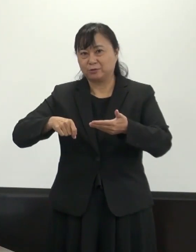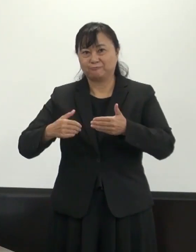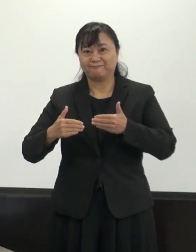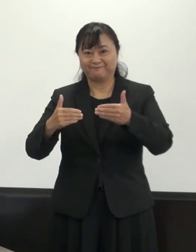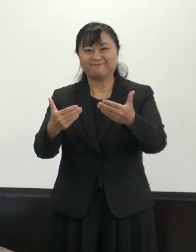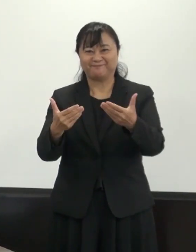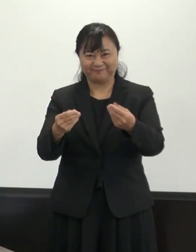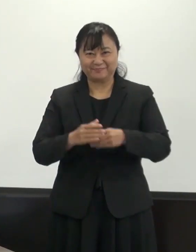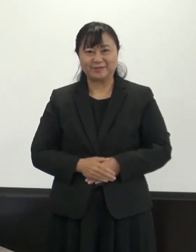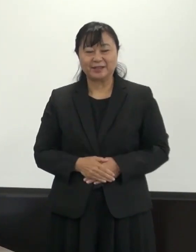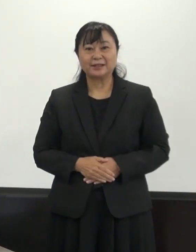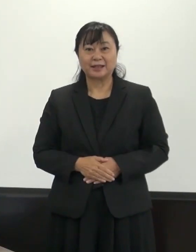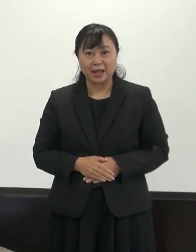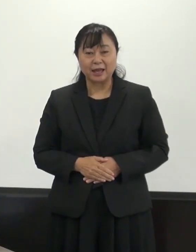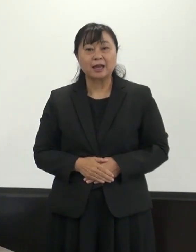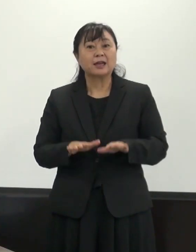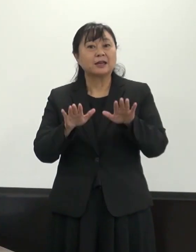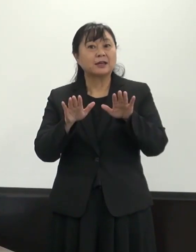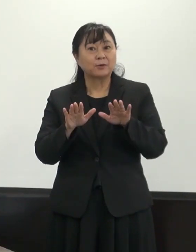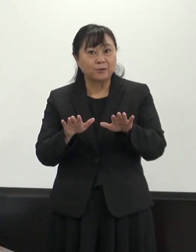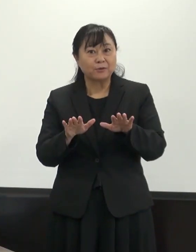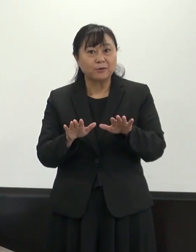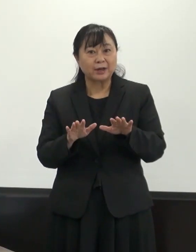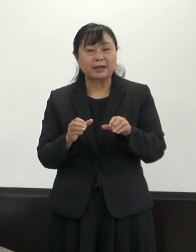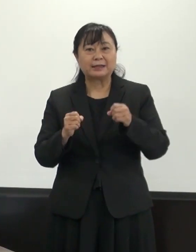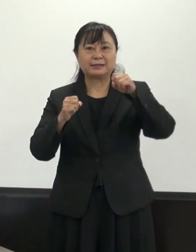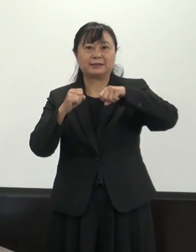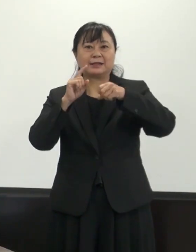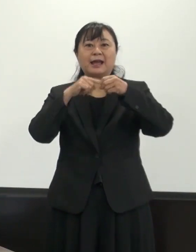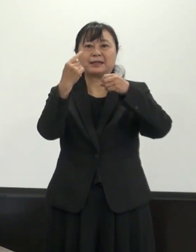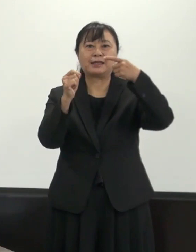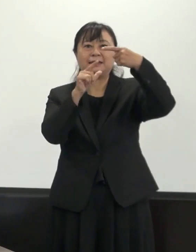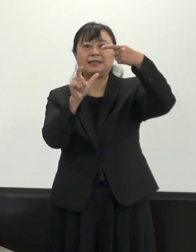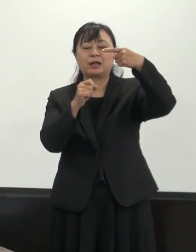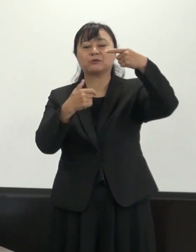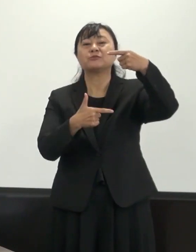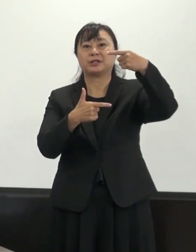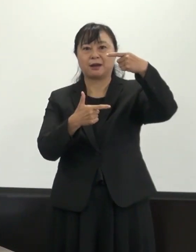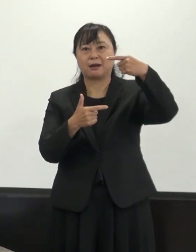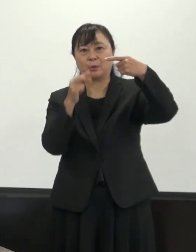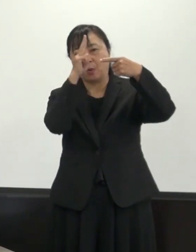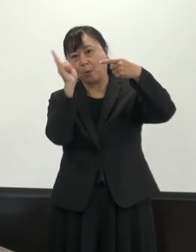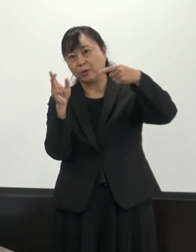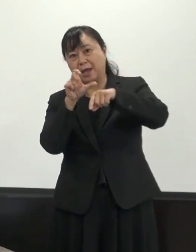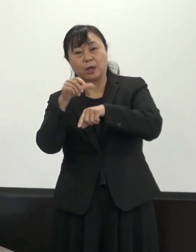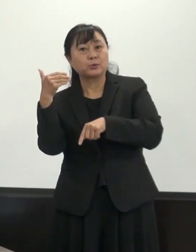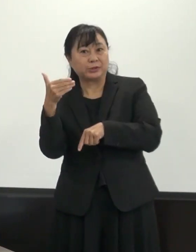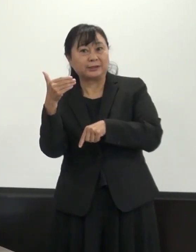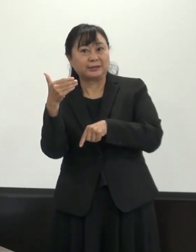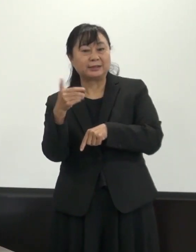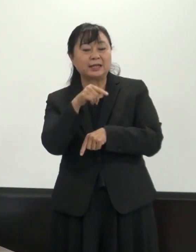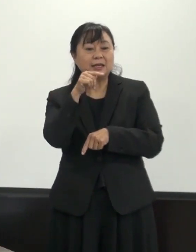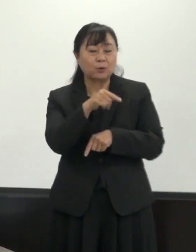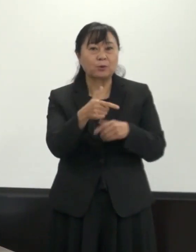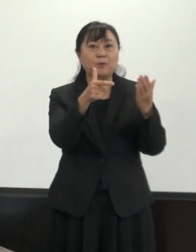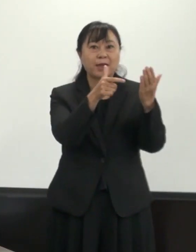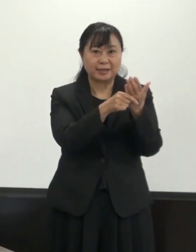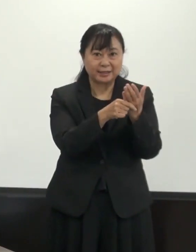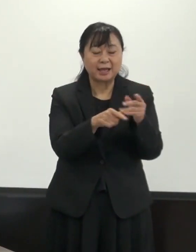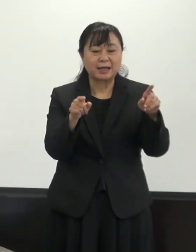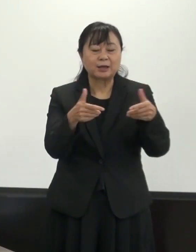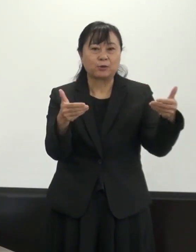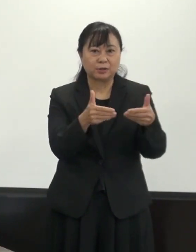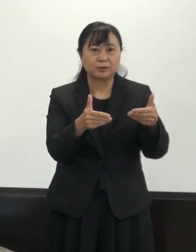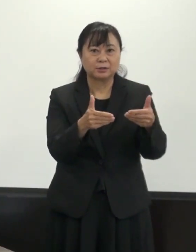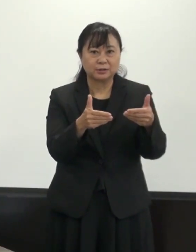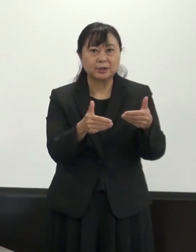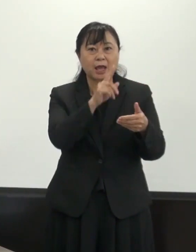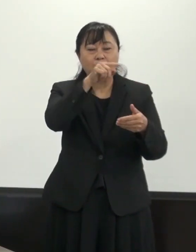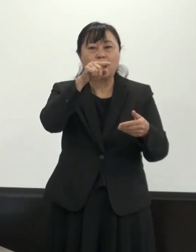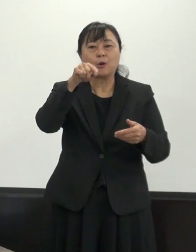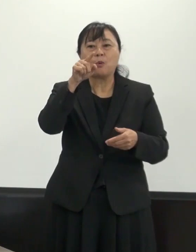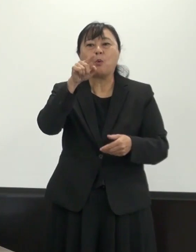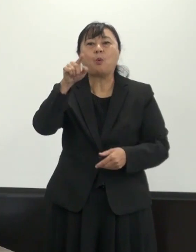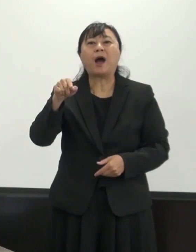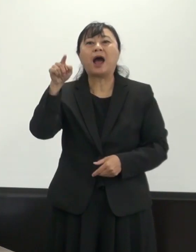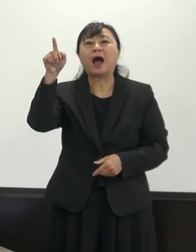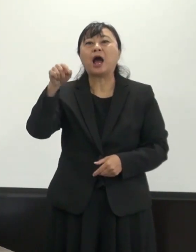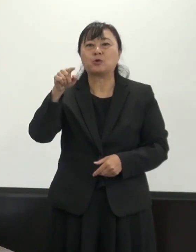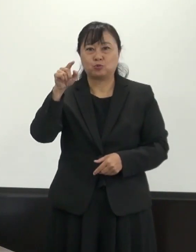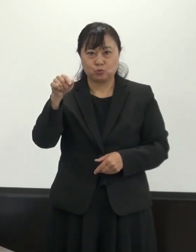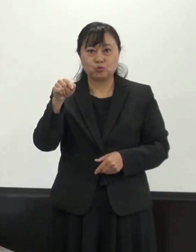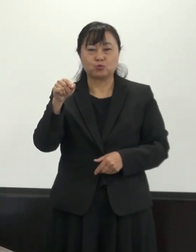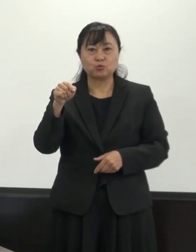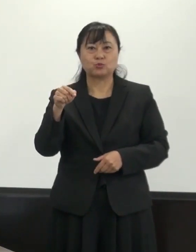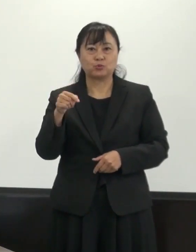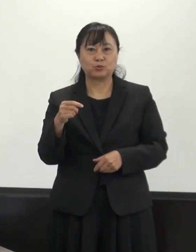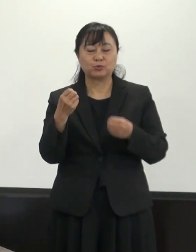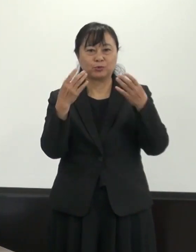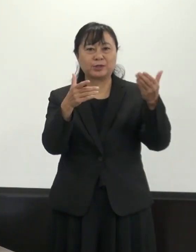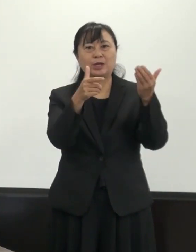この度、新年1月6日 午前9時に新富士駅シェアオフィス 「WORX新富士」をオープンする運びとなりました